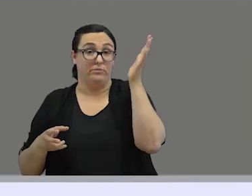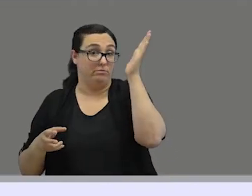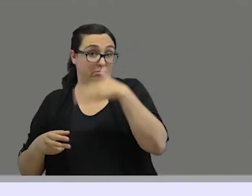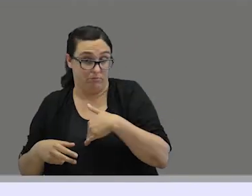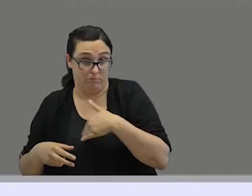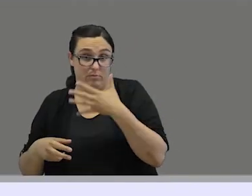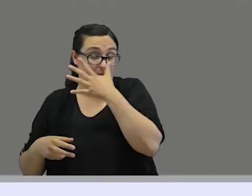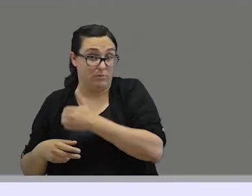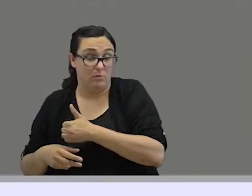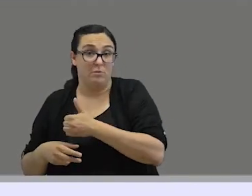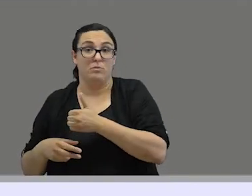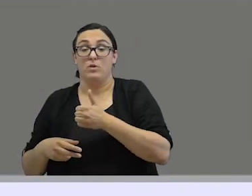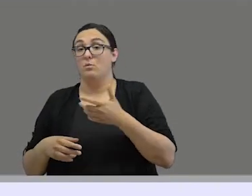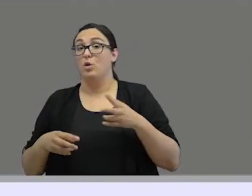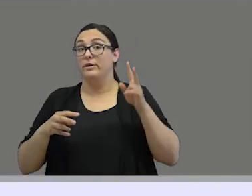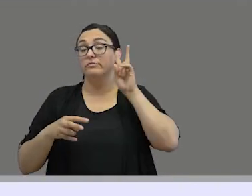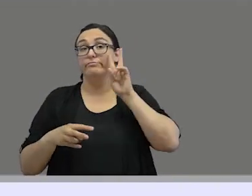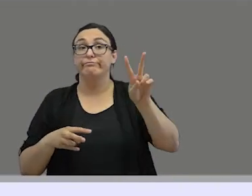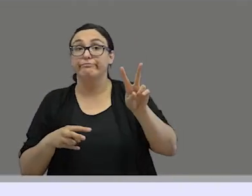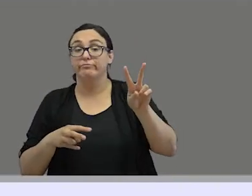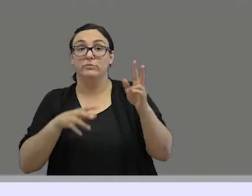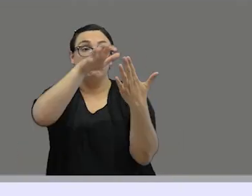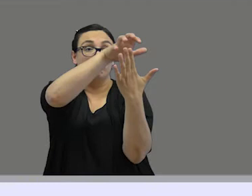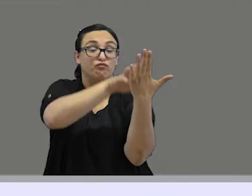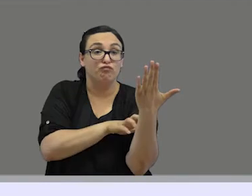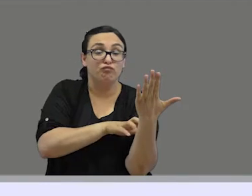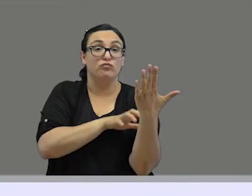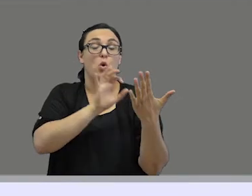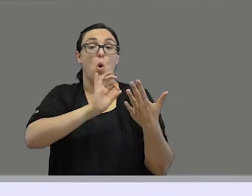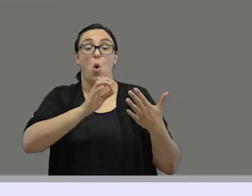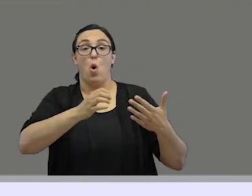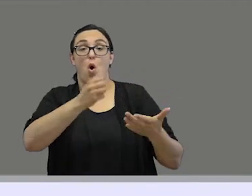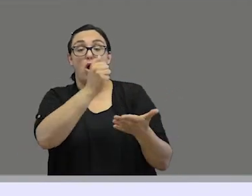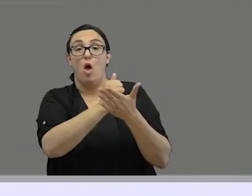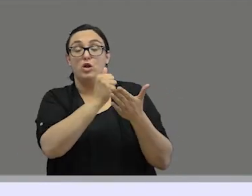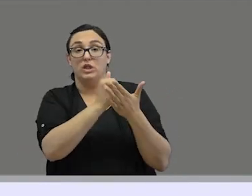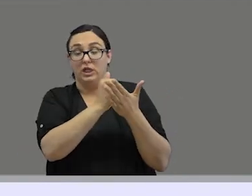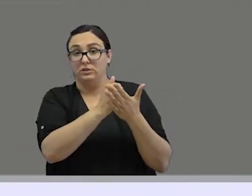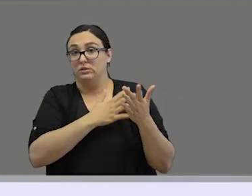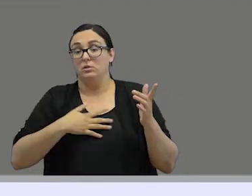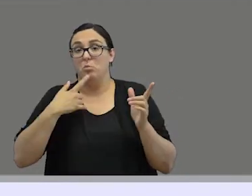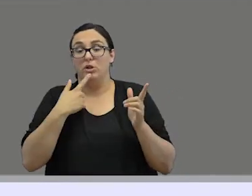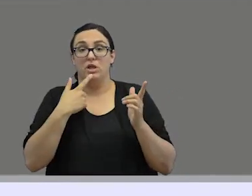wie etwa auf gedruckten Text oder Fußnoten, welche wiederum auf geschriebenem Text basieren